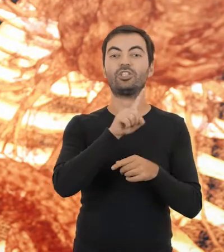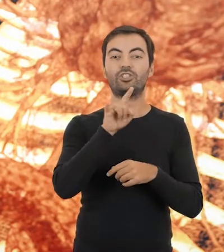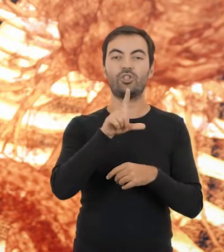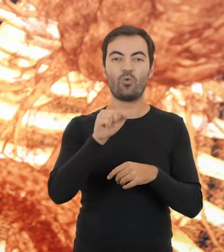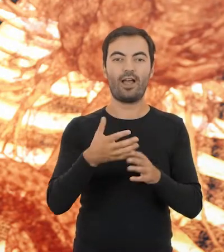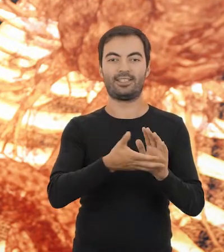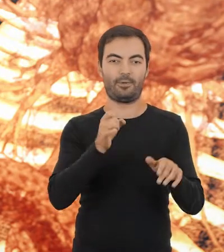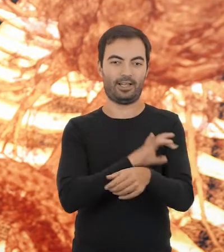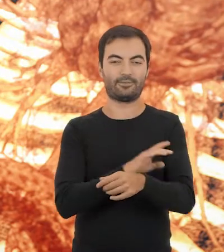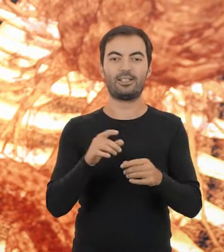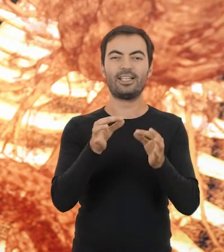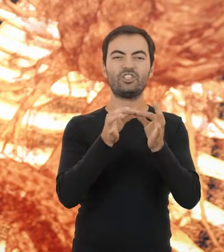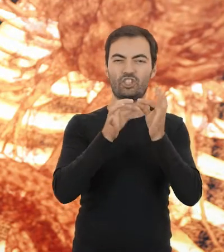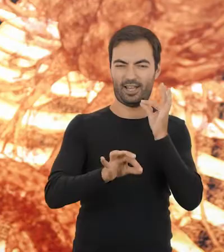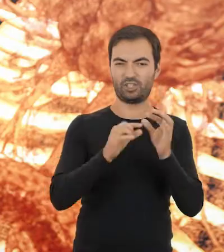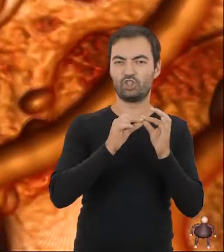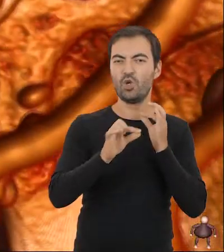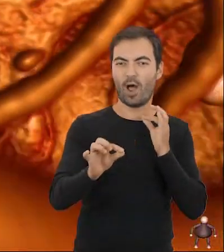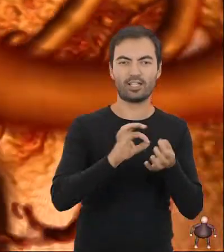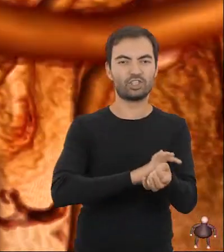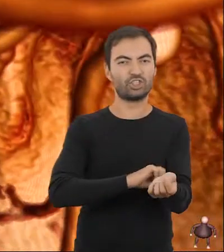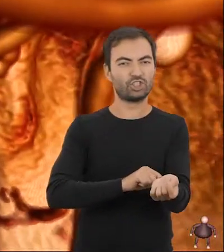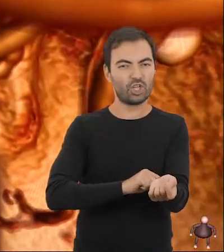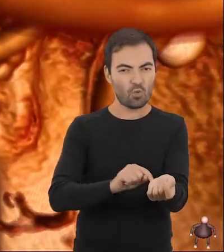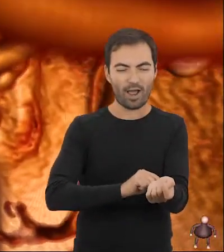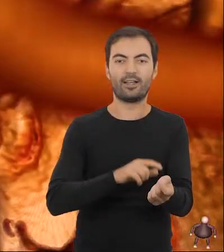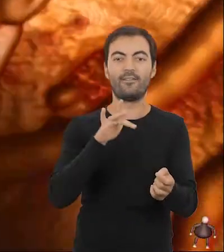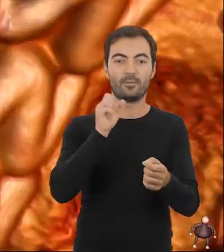mają one cieńsze ścianki niż tętnice i mogą zawierać w środku zastawki